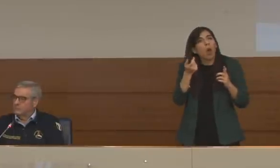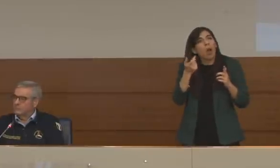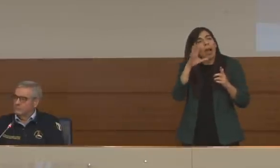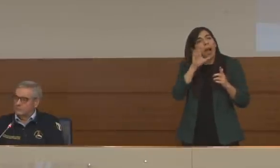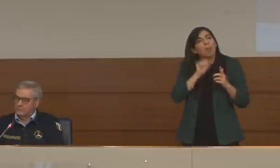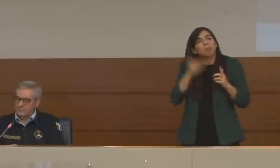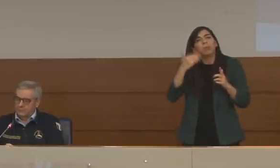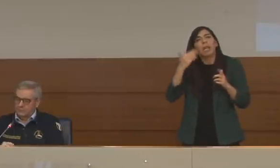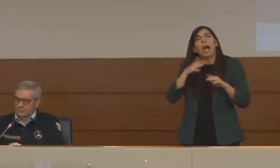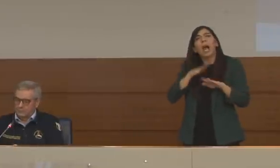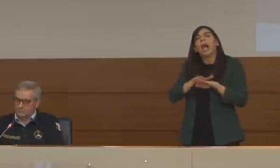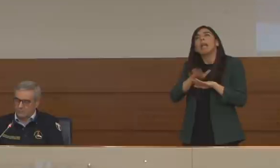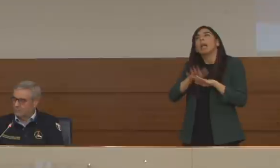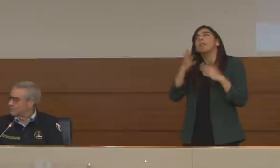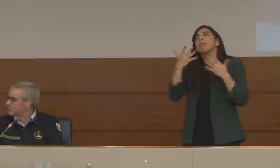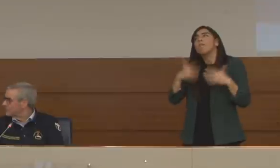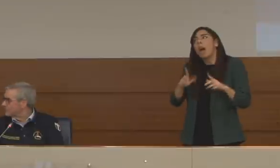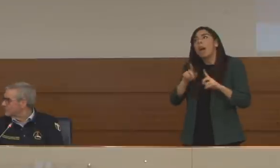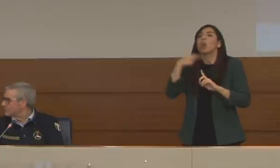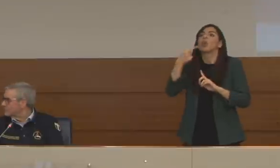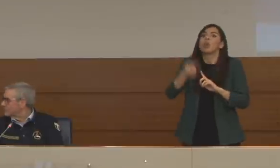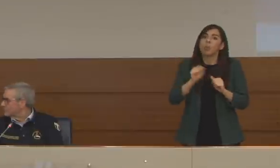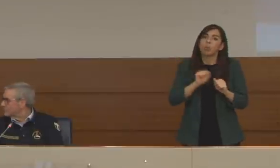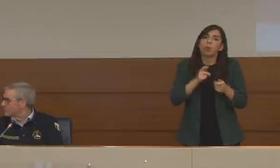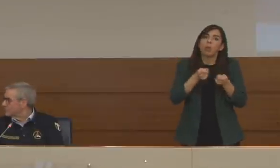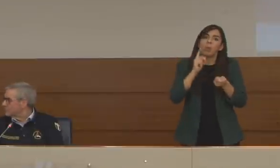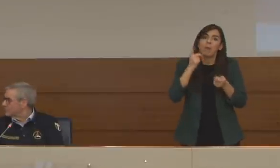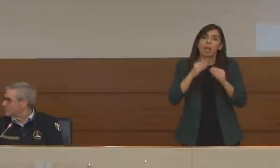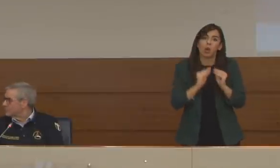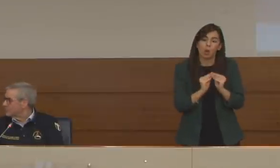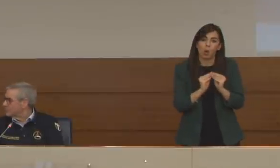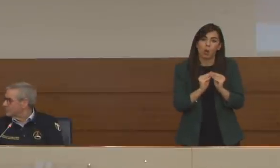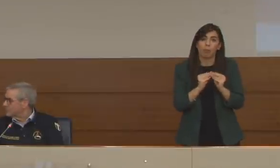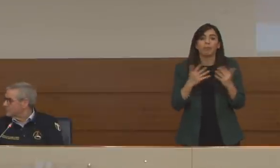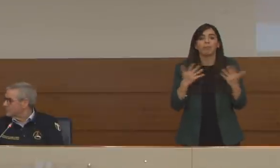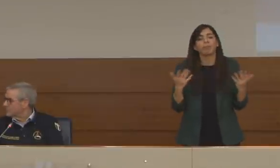Credo sinceramente che in una situazione di tipo catastrofico in cui si è trovata